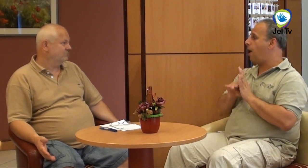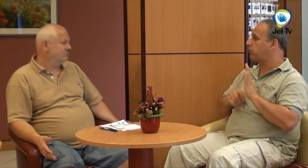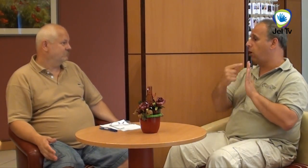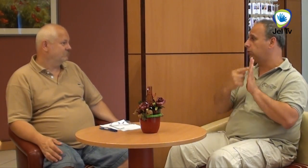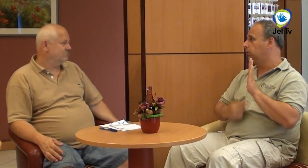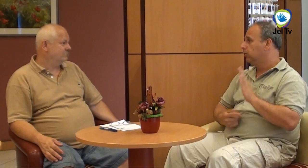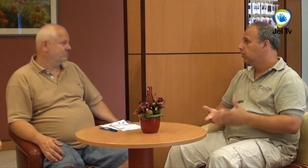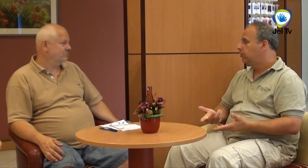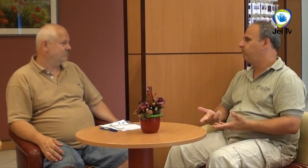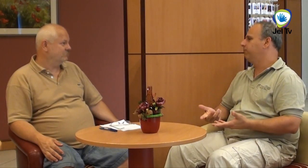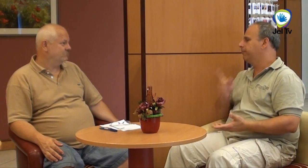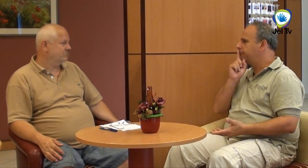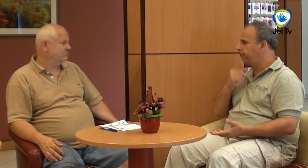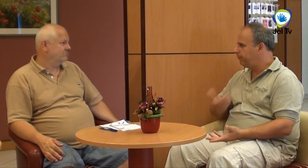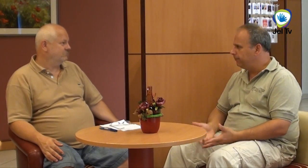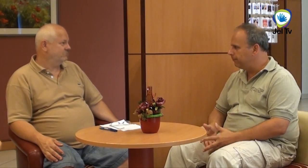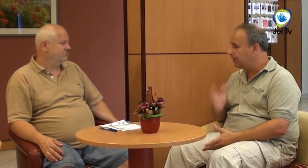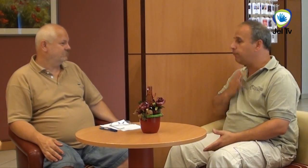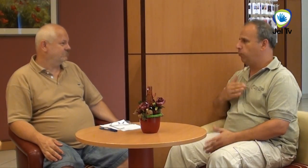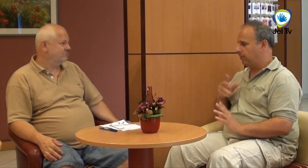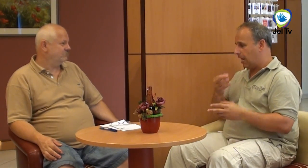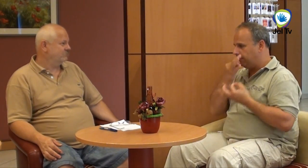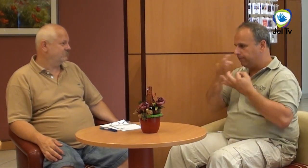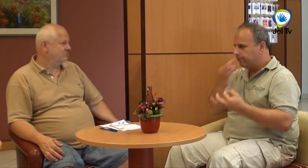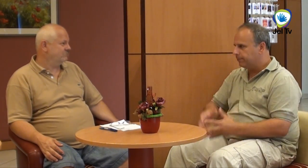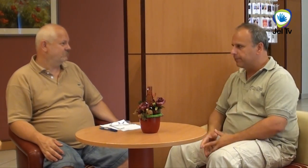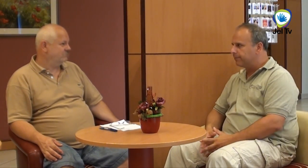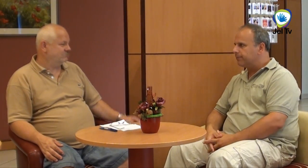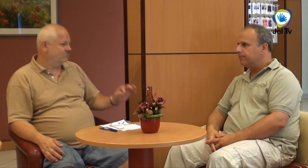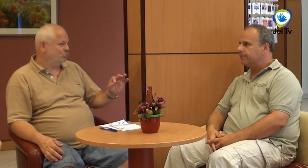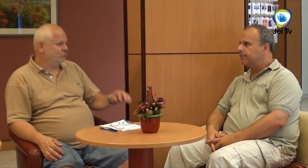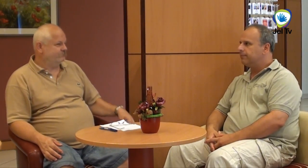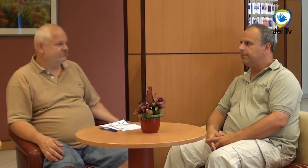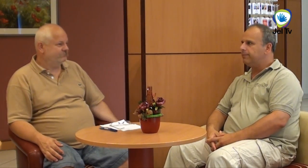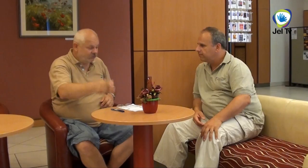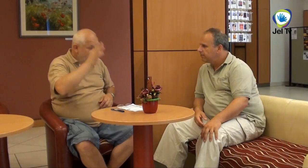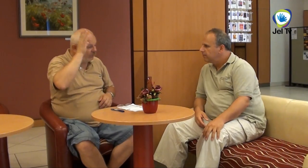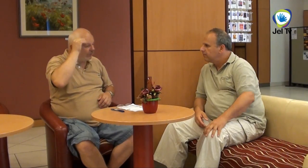Ha más feladatköre van, akkor... nem tudom. Meg kellene kérdezni. Jó.